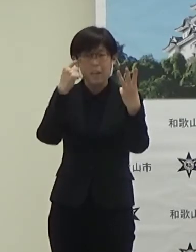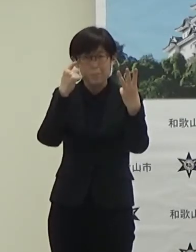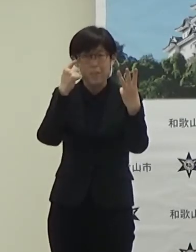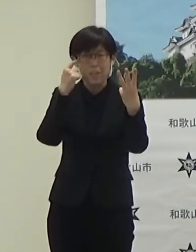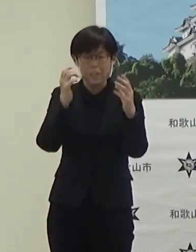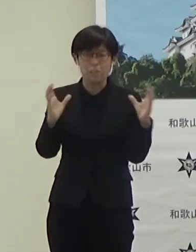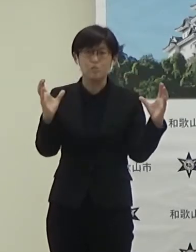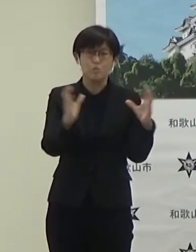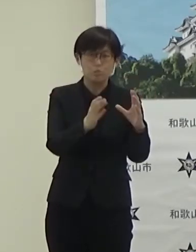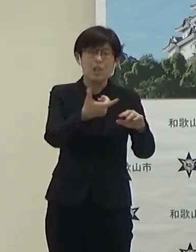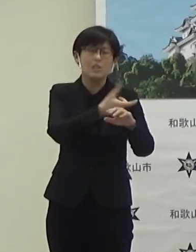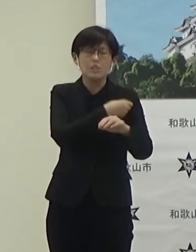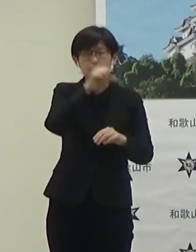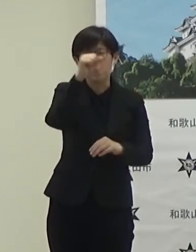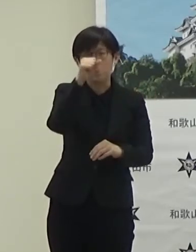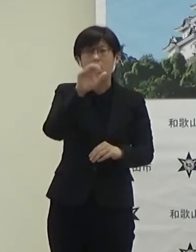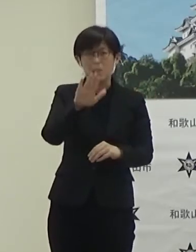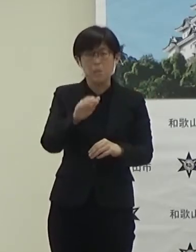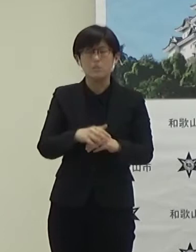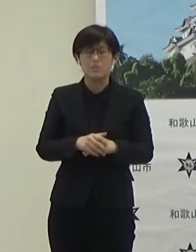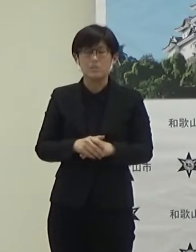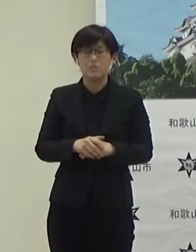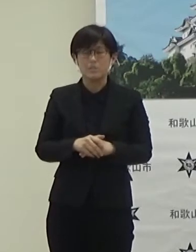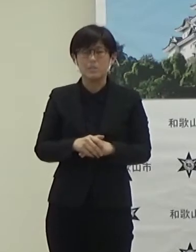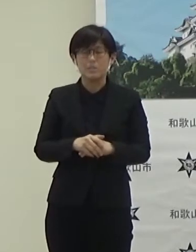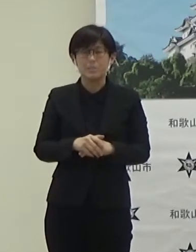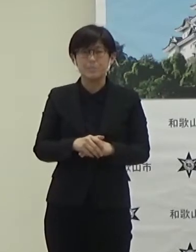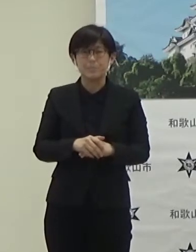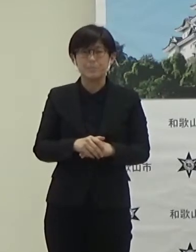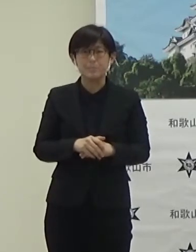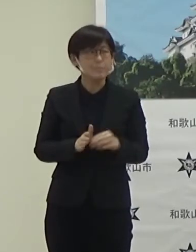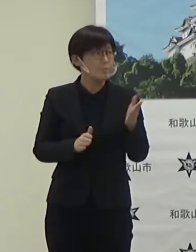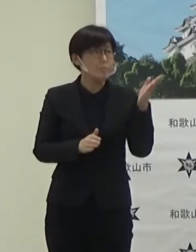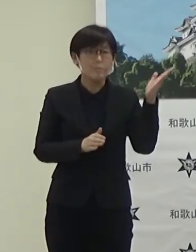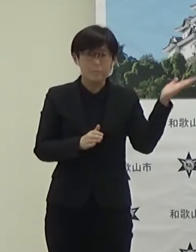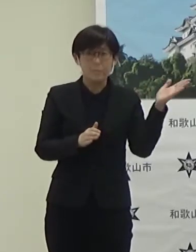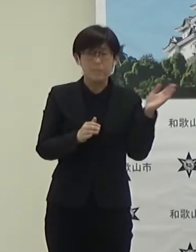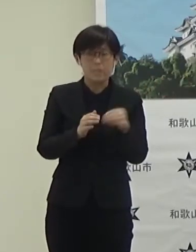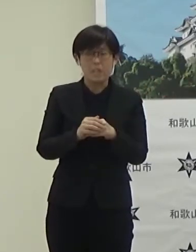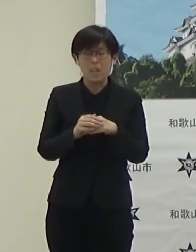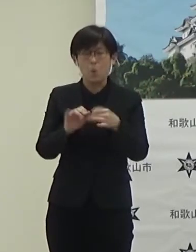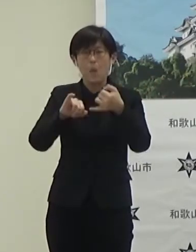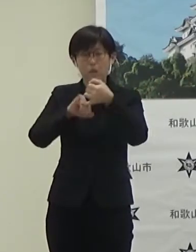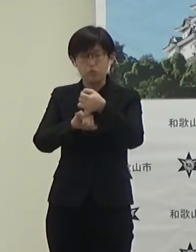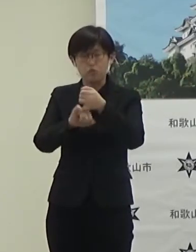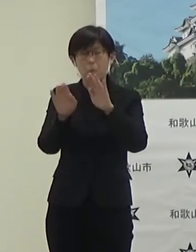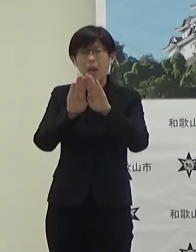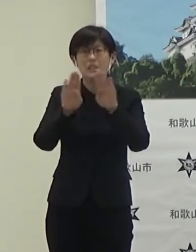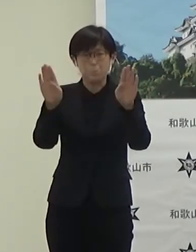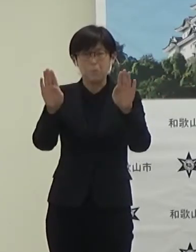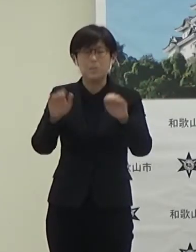3月19日から予約開始をしてるんですけども 次お願いします